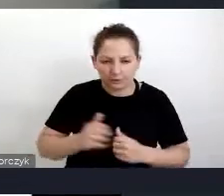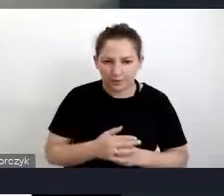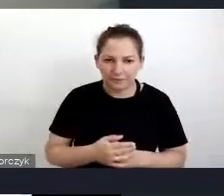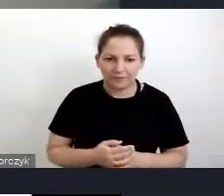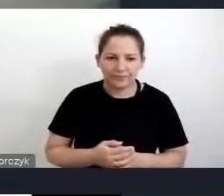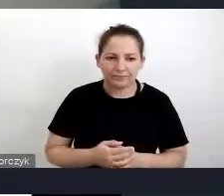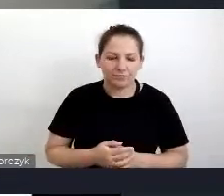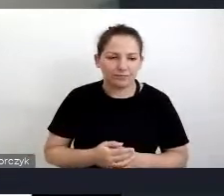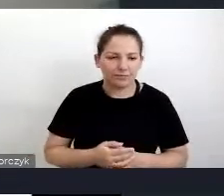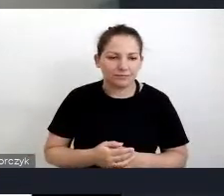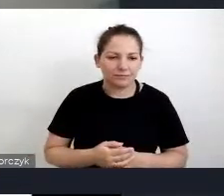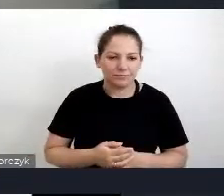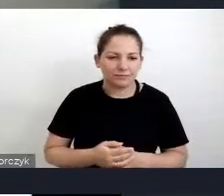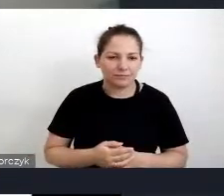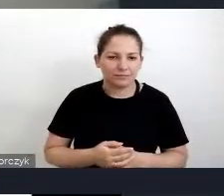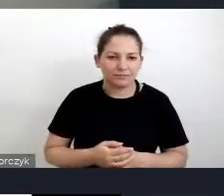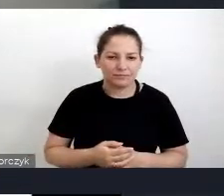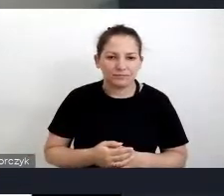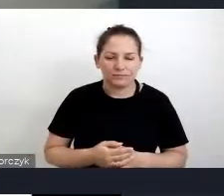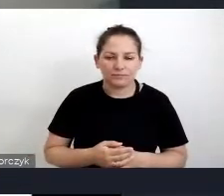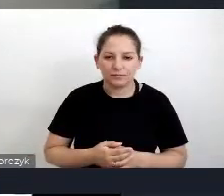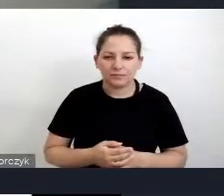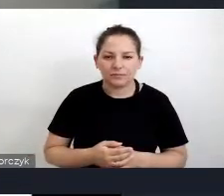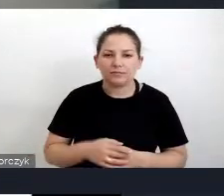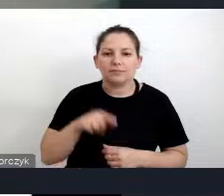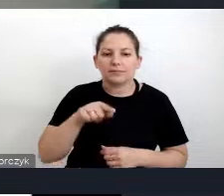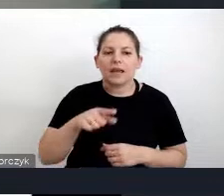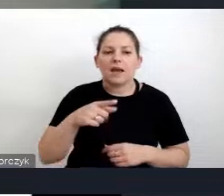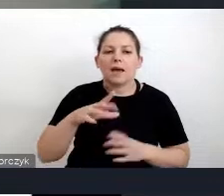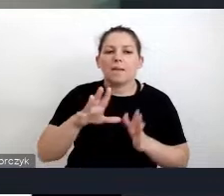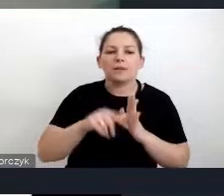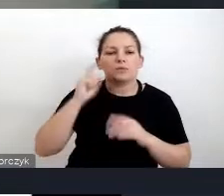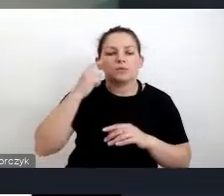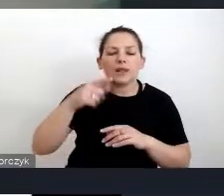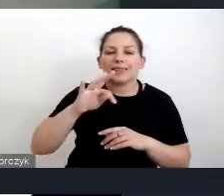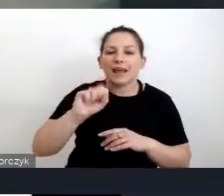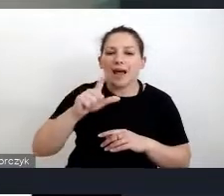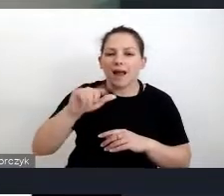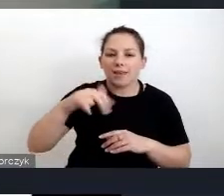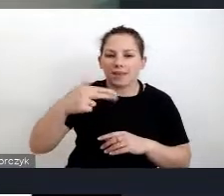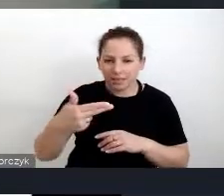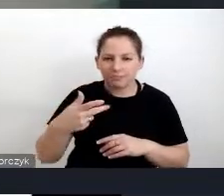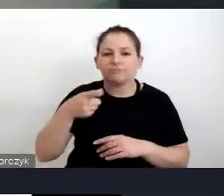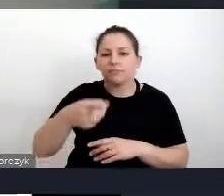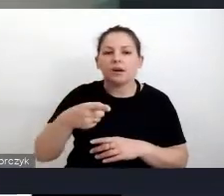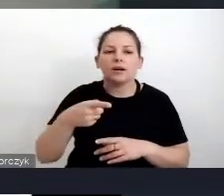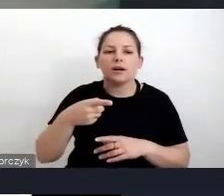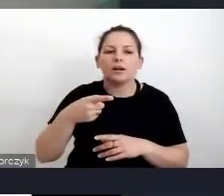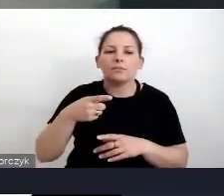Partnerem wiodącym tej sieci jest miasto Tallin w Estonii, z którym współpracuję, aby koordynować działania